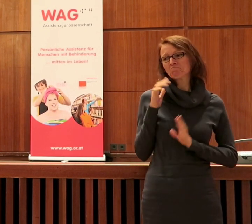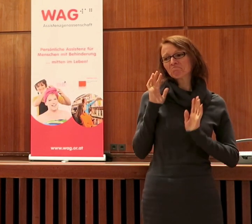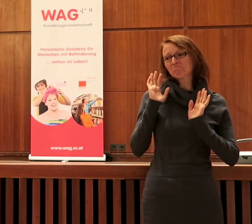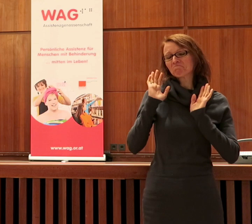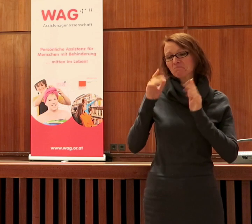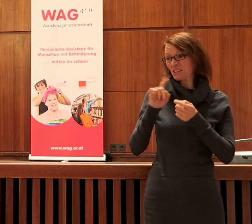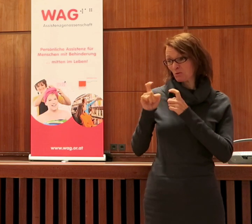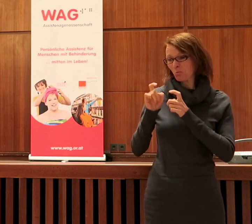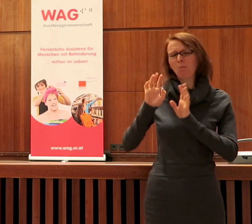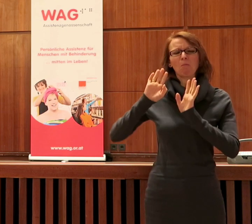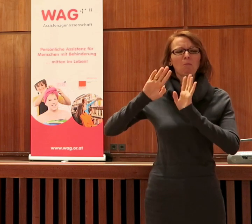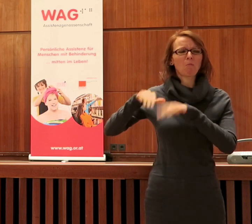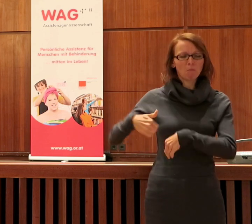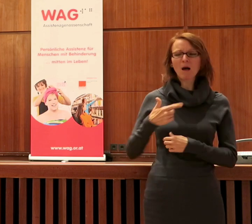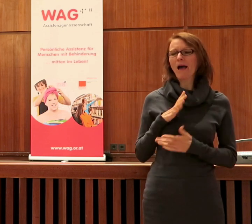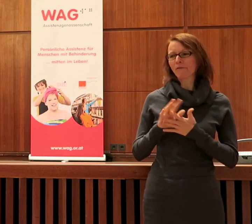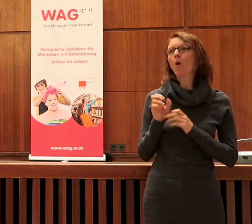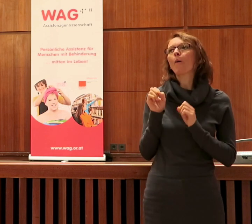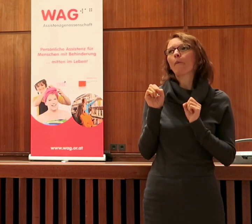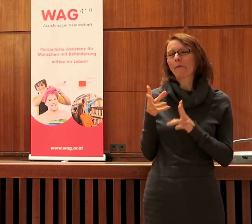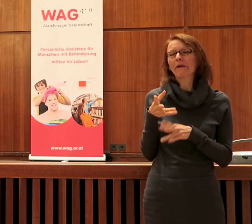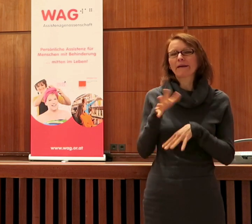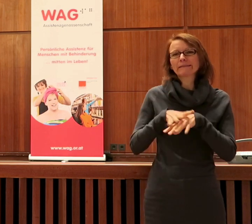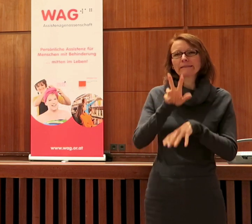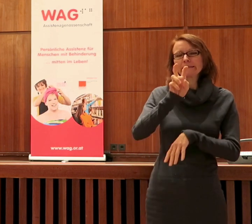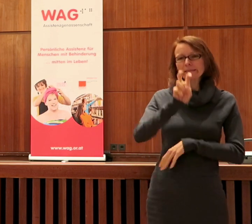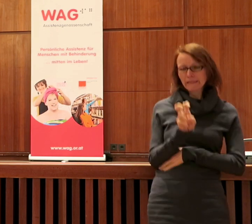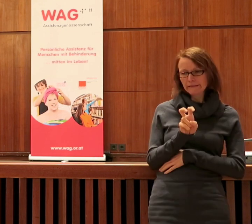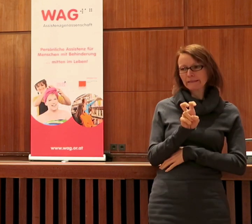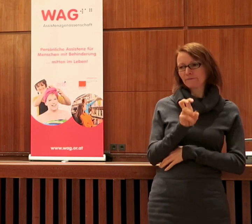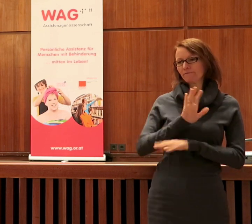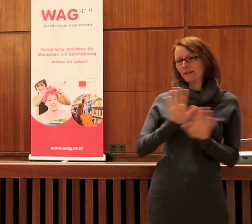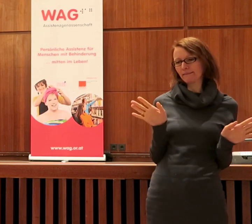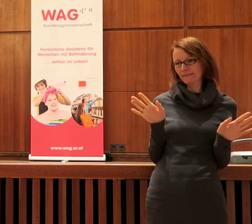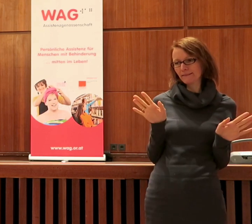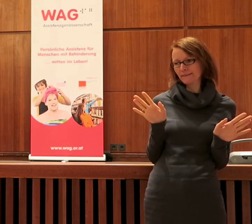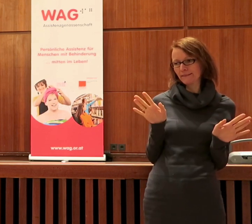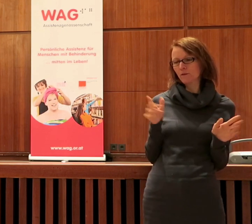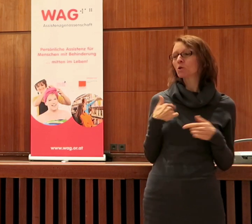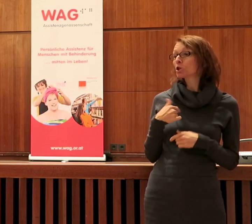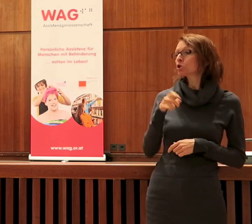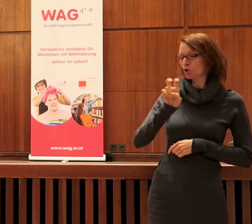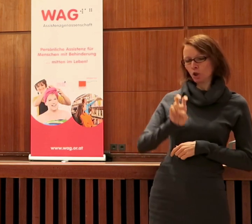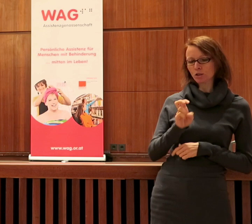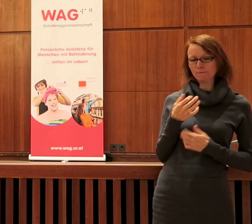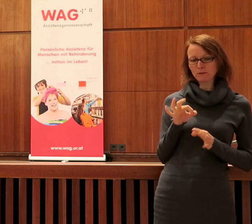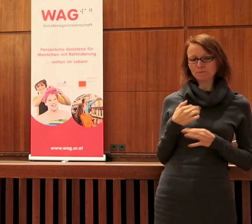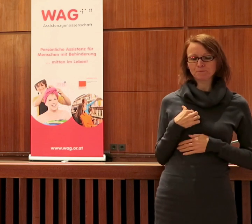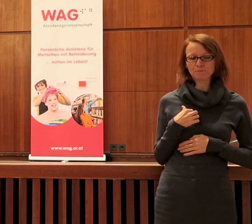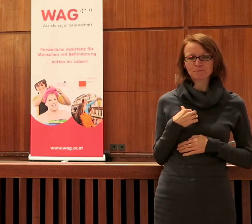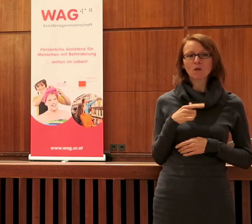und tut den jenigen einen Gefallen und setzt sich hin. Gut ich setz mich hin. Bei der nächsten Station meint er: